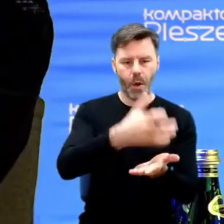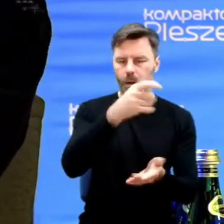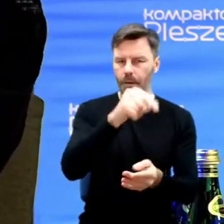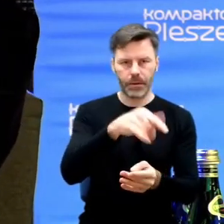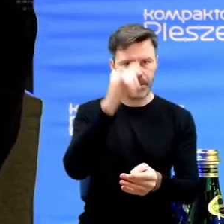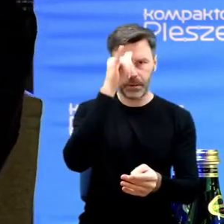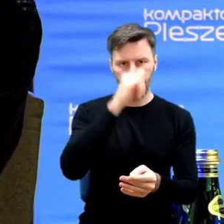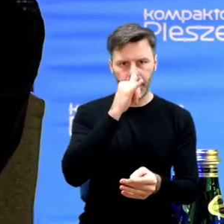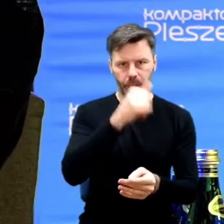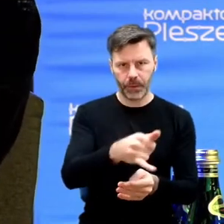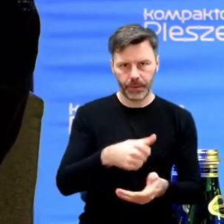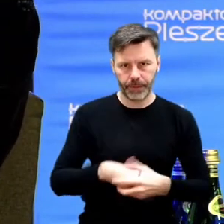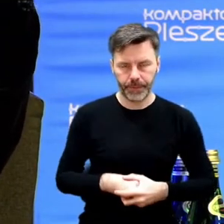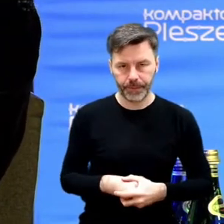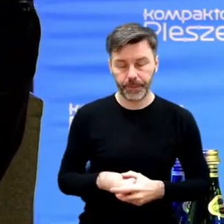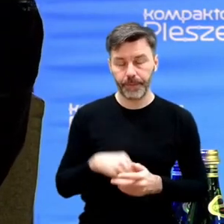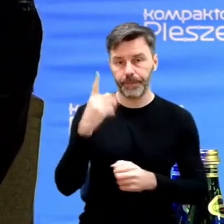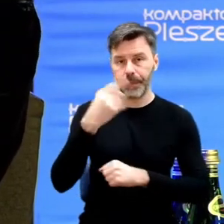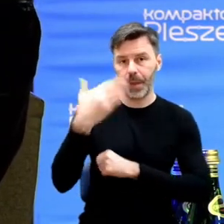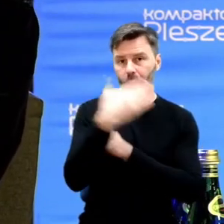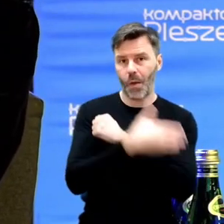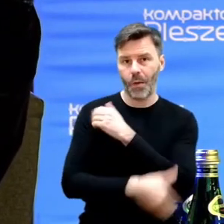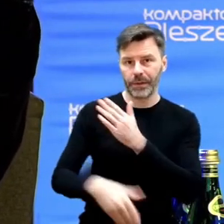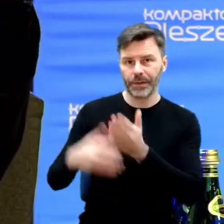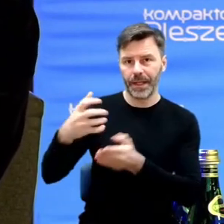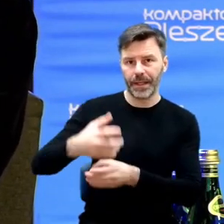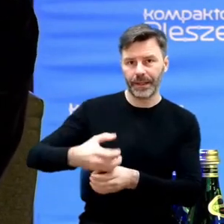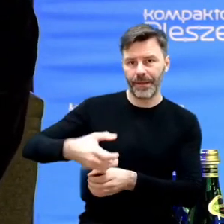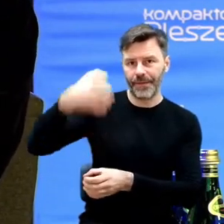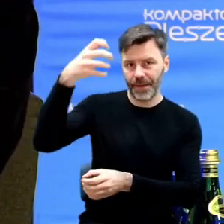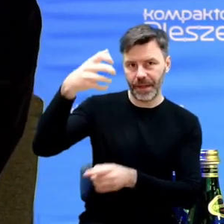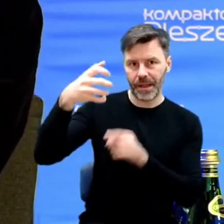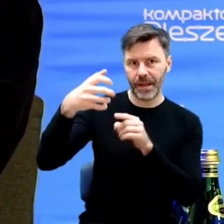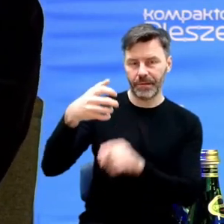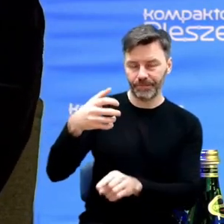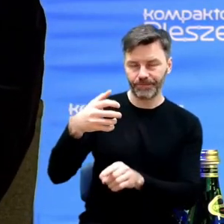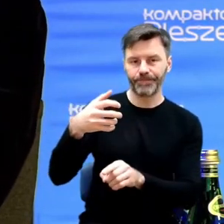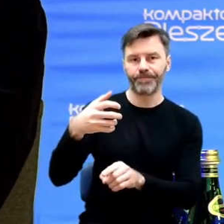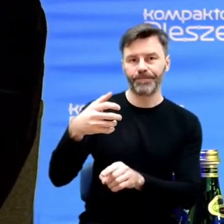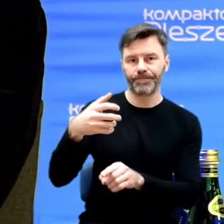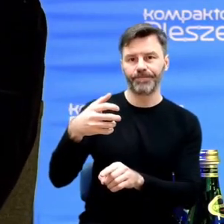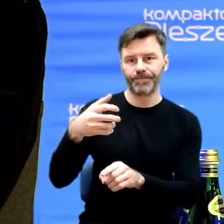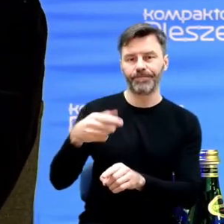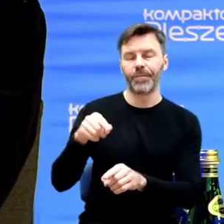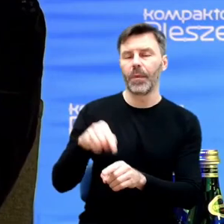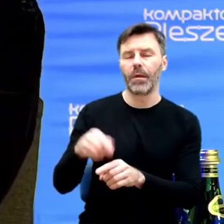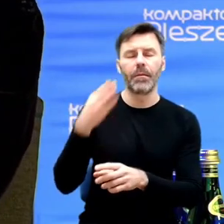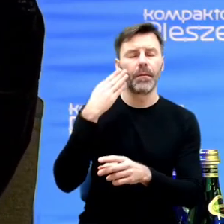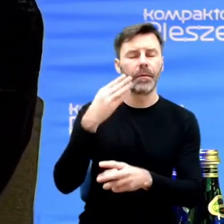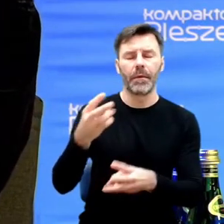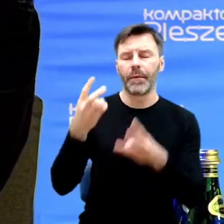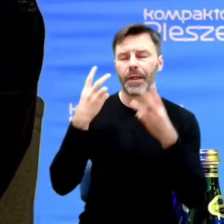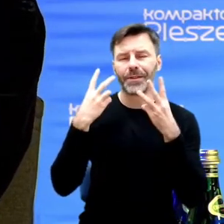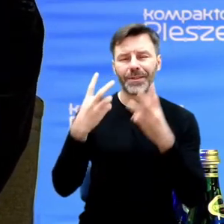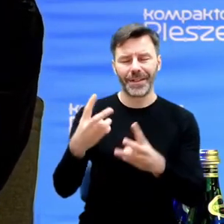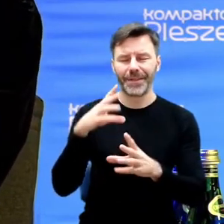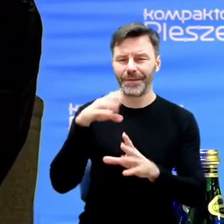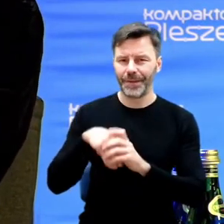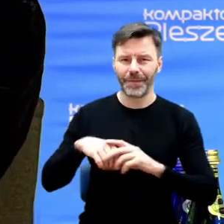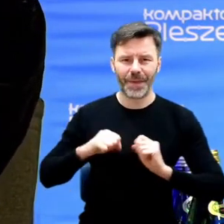Natomiast ostatni już element, czyli to, co jest fundamentem tych działań i otoczeniem częściowo,